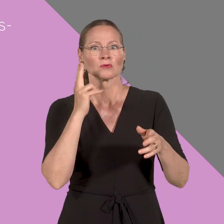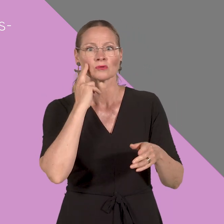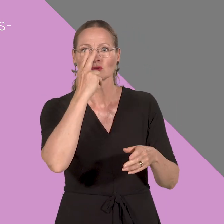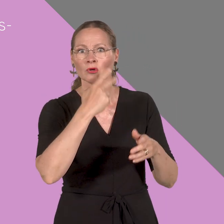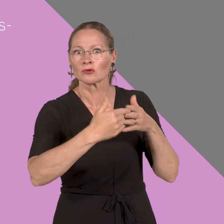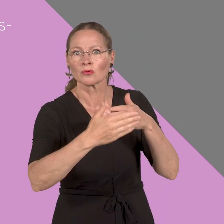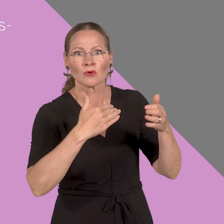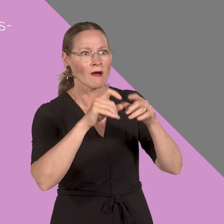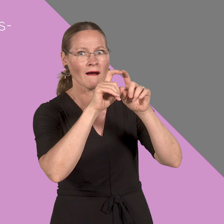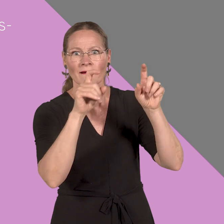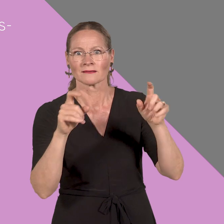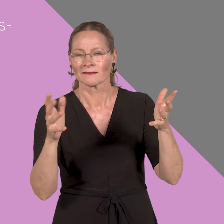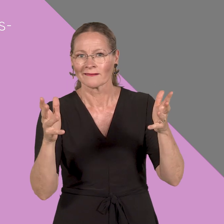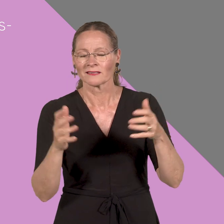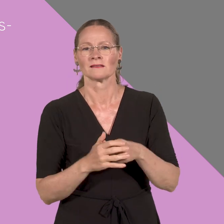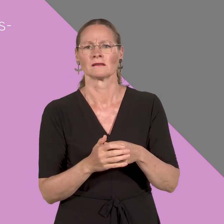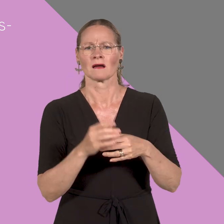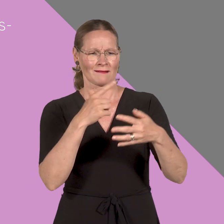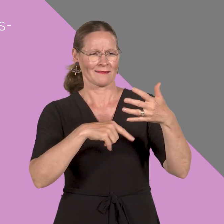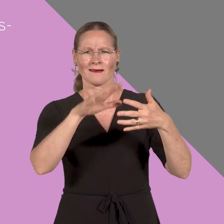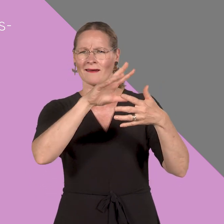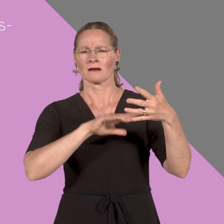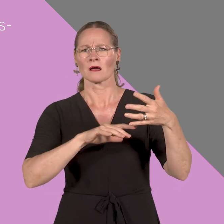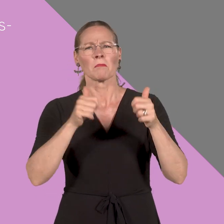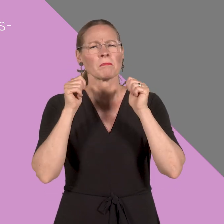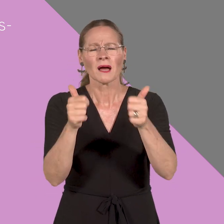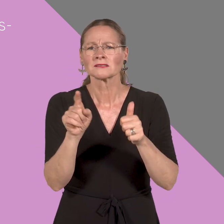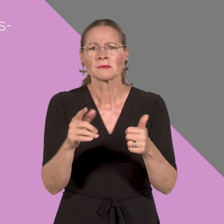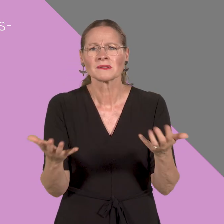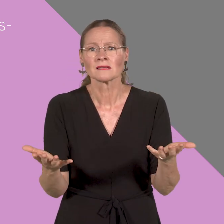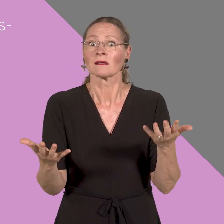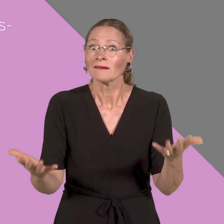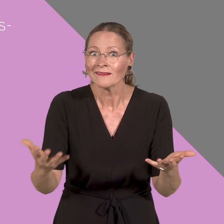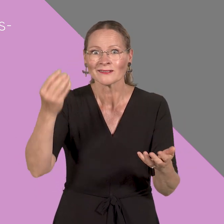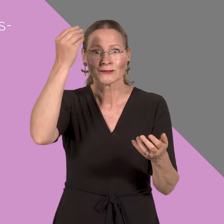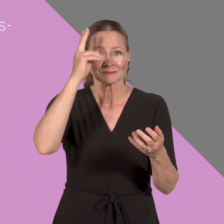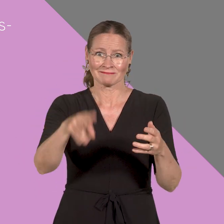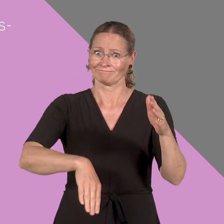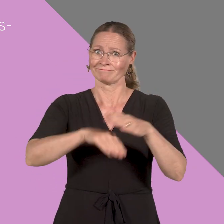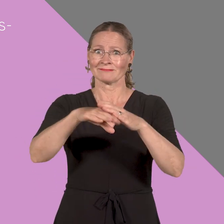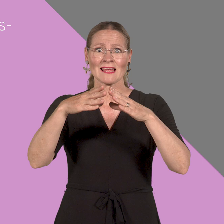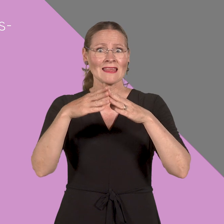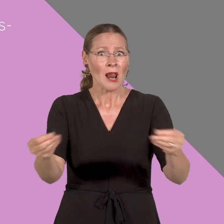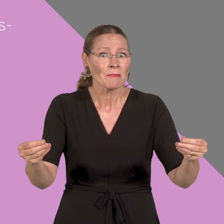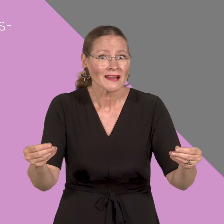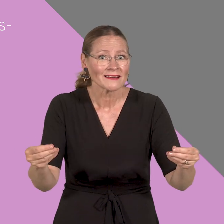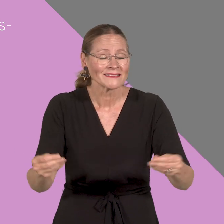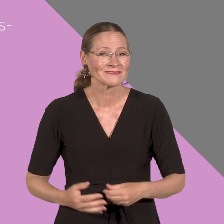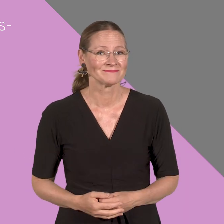ja kuurosokeustyön aiheisiin. Ja mikä parasta, kurssi on täysin ilmainen!